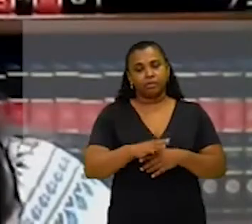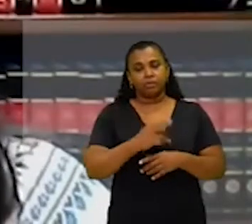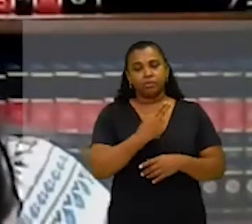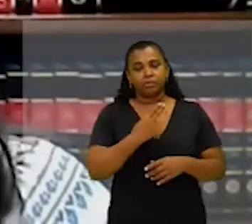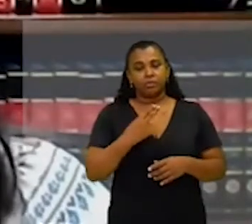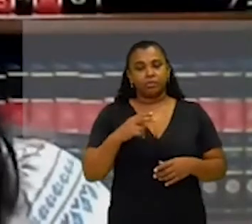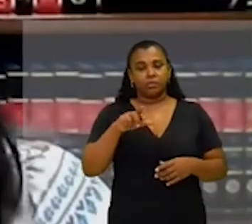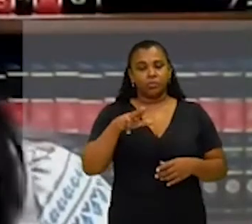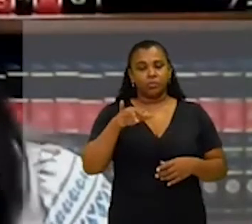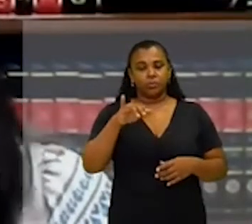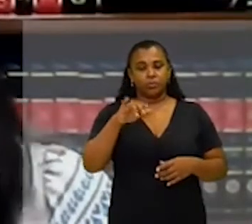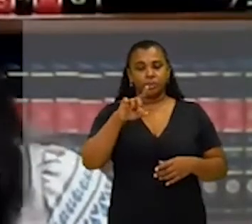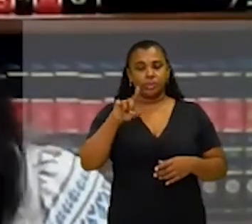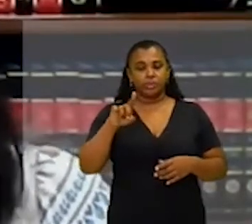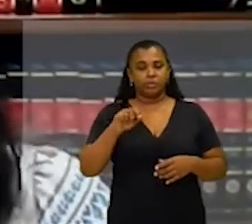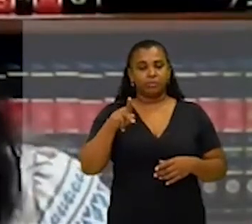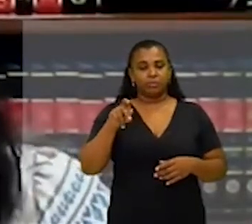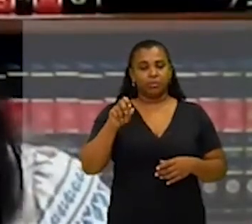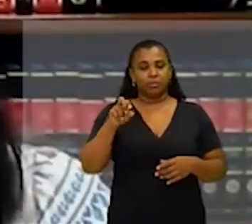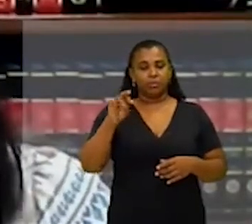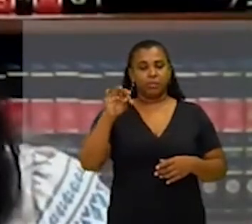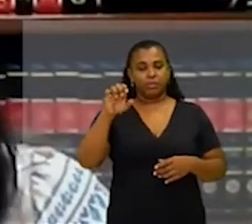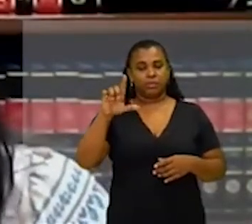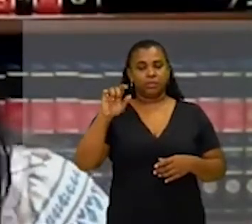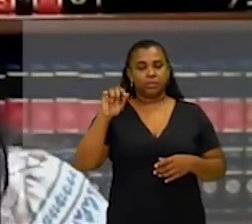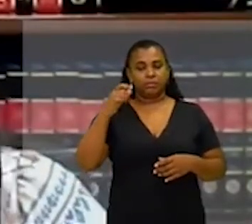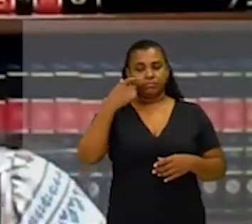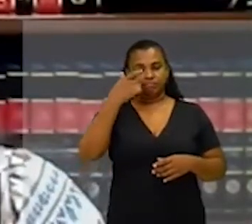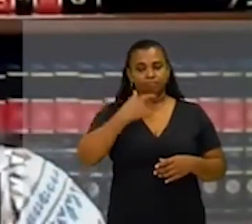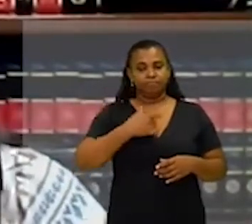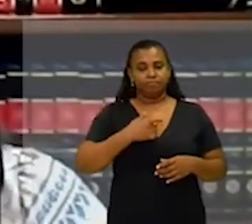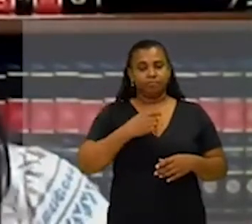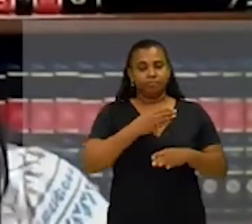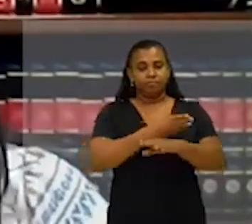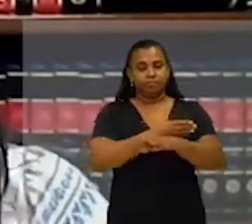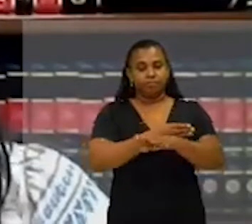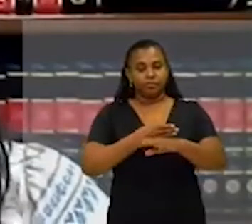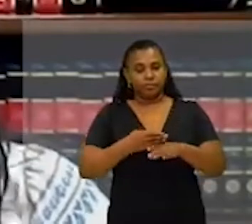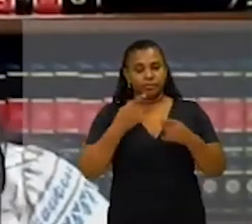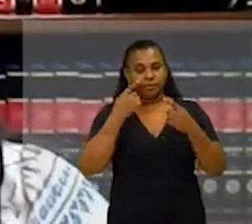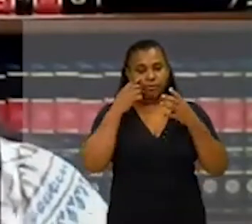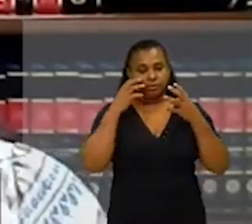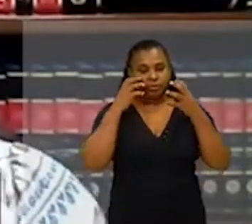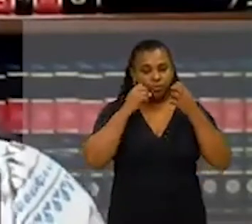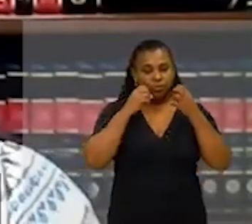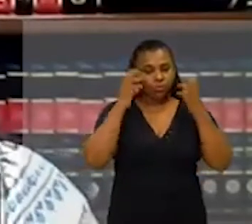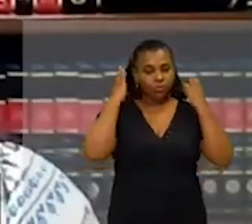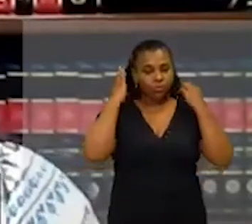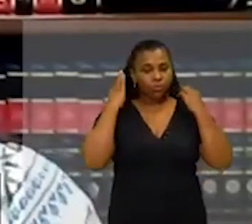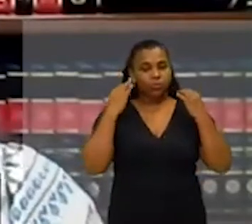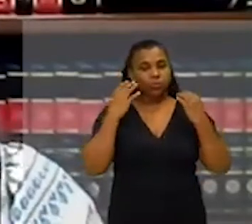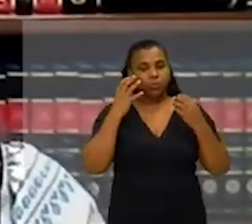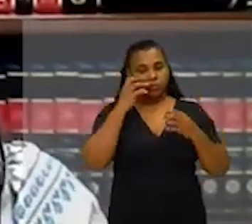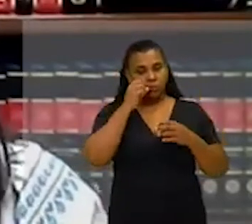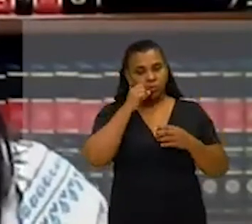assada parcela identifique como uma mulher branca cabelos e olhos escuros hoje visto óculos de